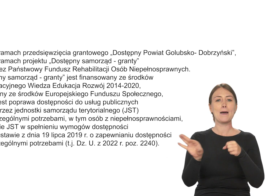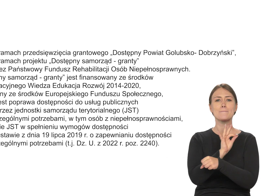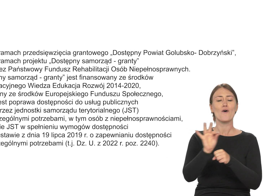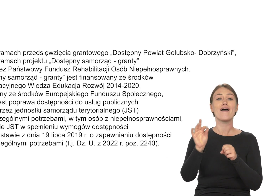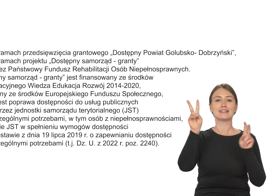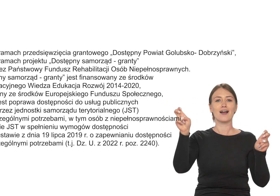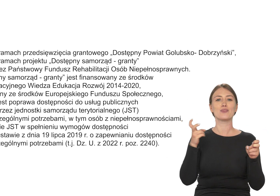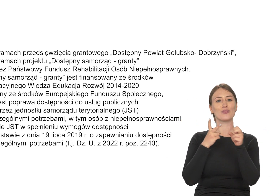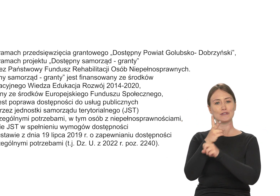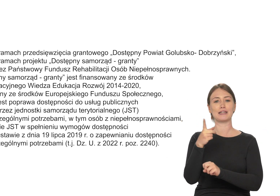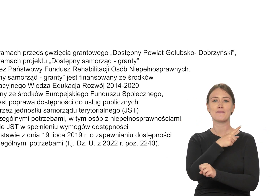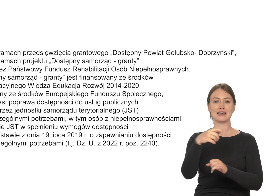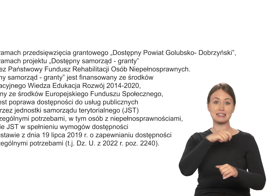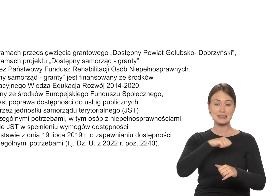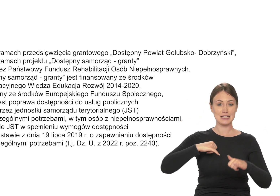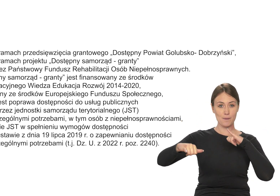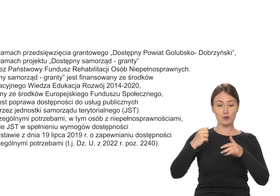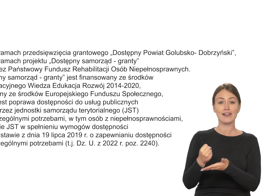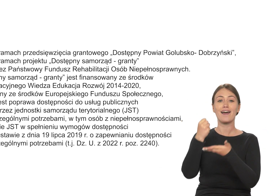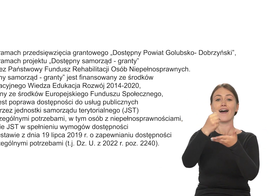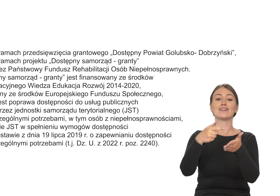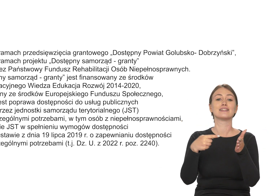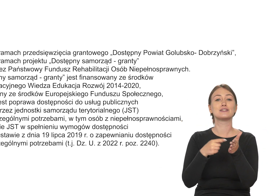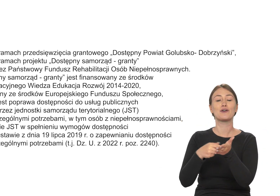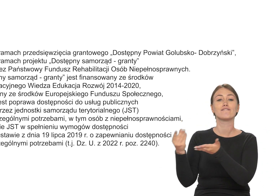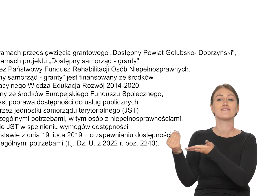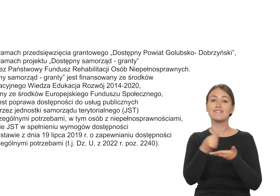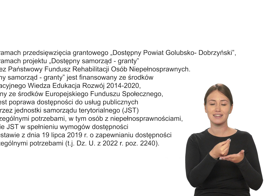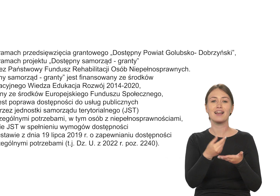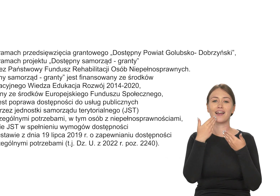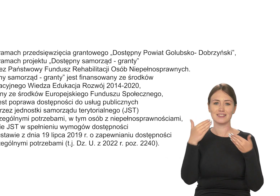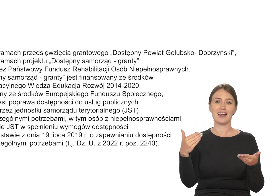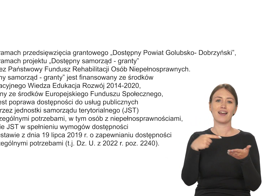Projekt „Dostępny samorząd - granty” jest finansowany ze środków